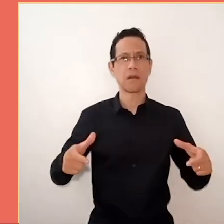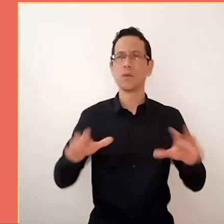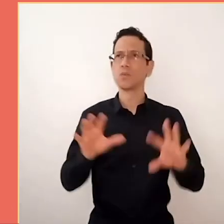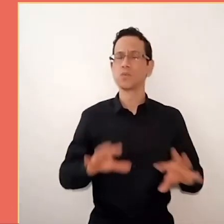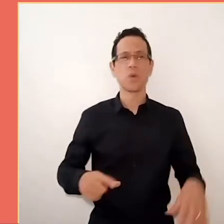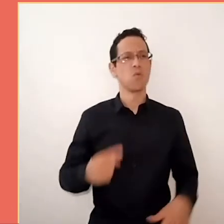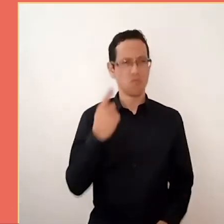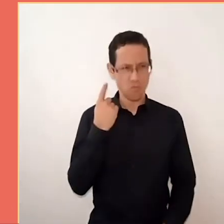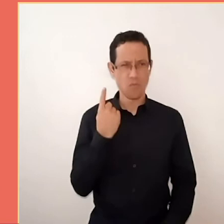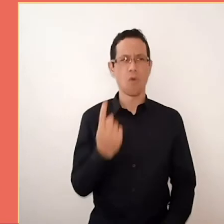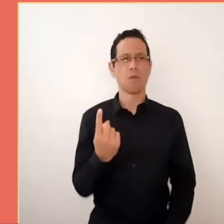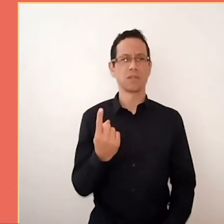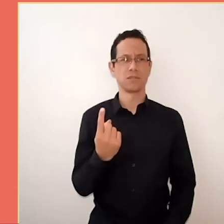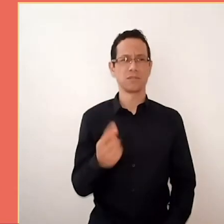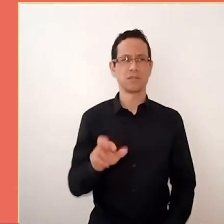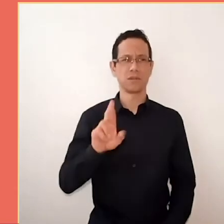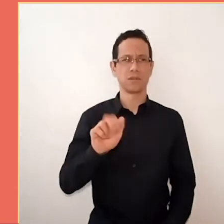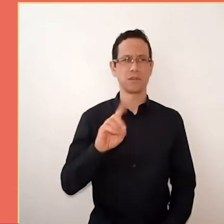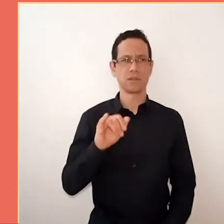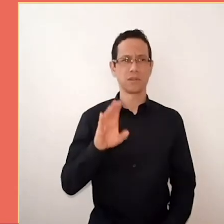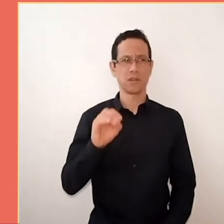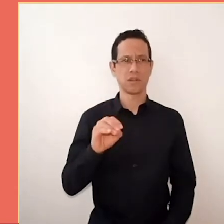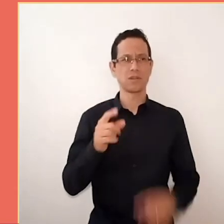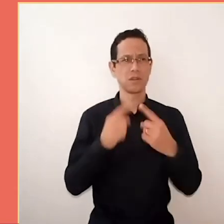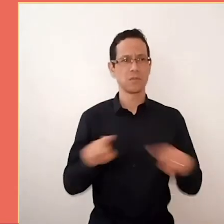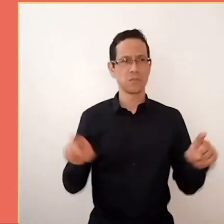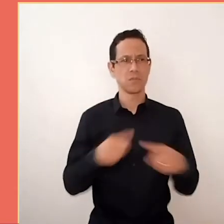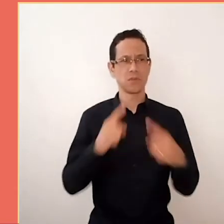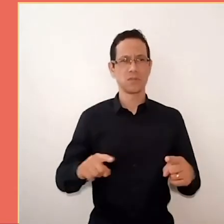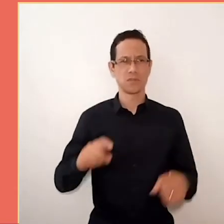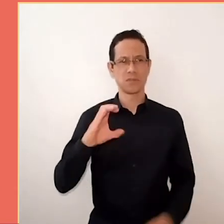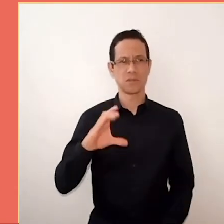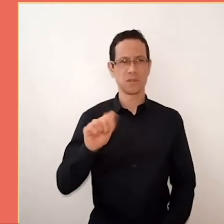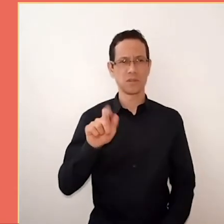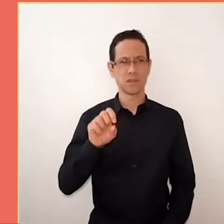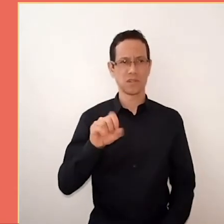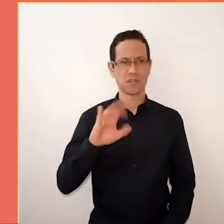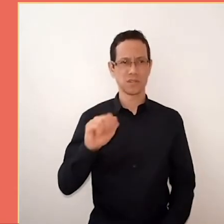Eu fico envergonhada, envergonhada… fico triste.